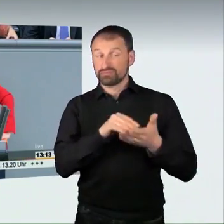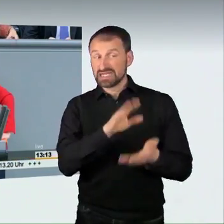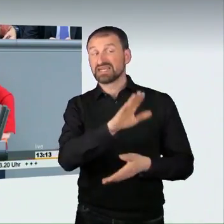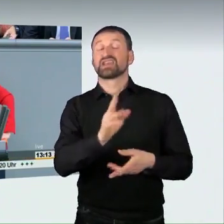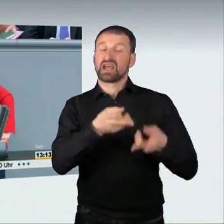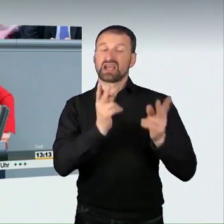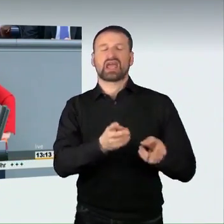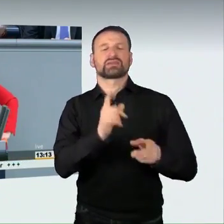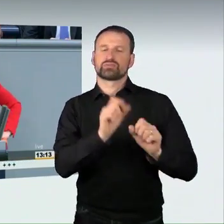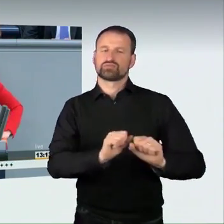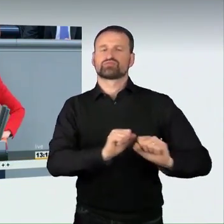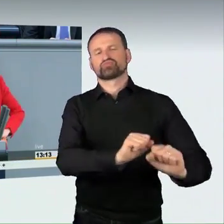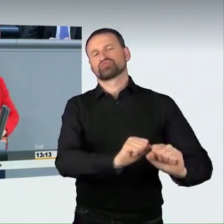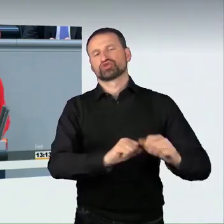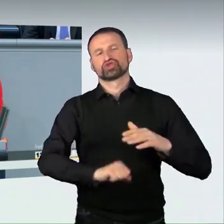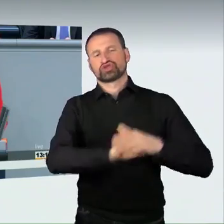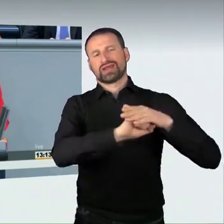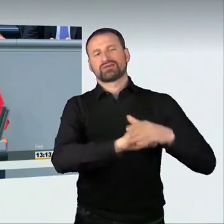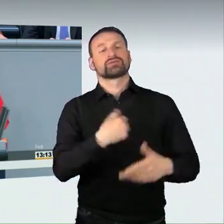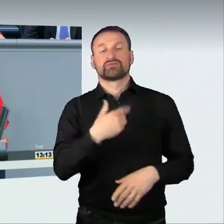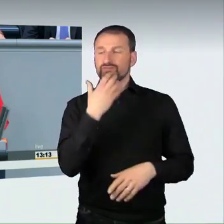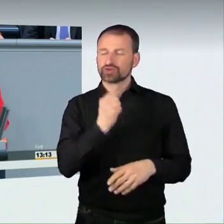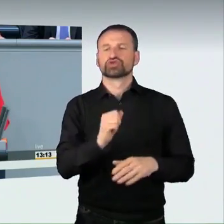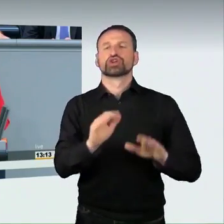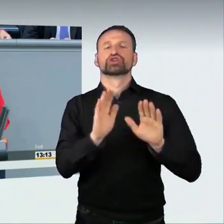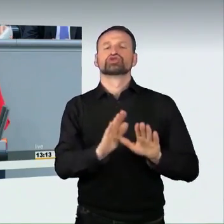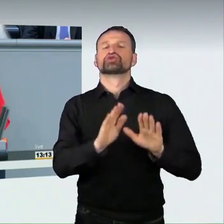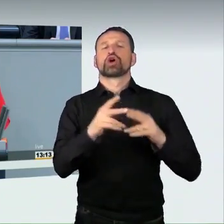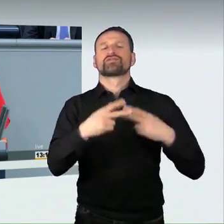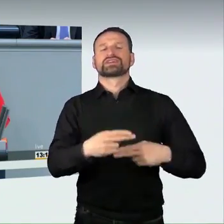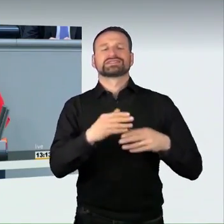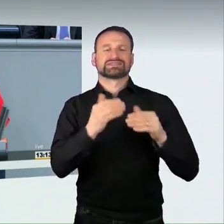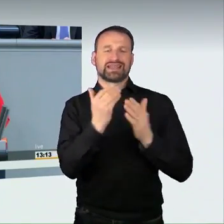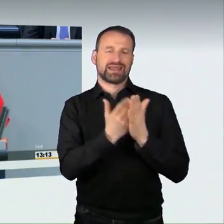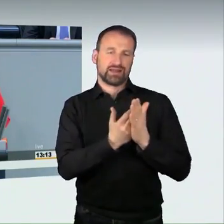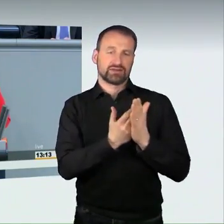Wenn innerhalb dieser der Mietrückstand des Mieters oder der Mieterin beglichen wird,